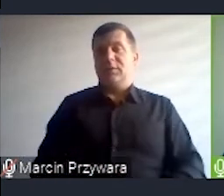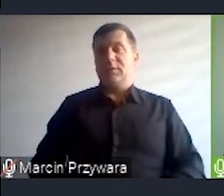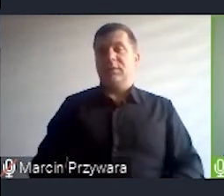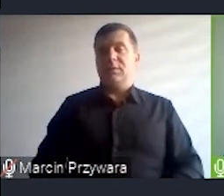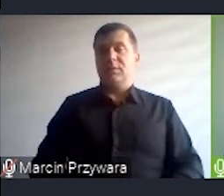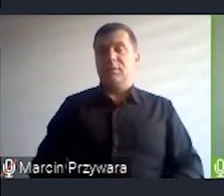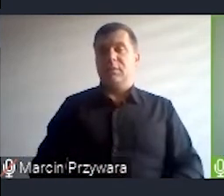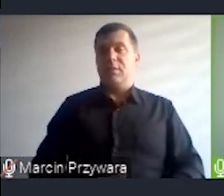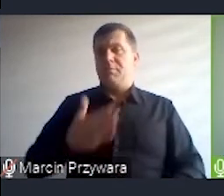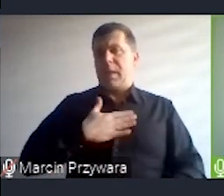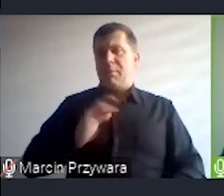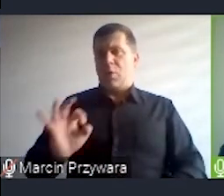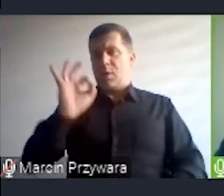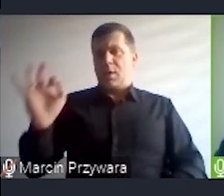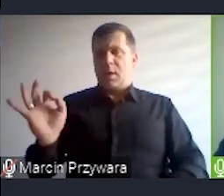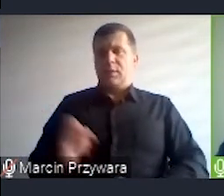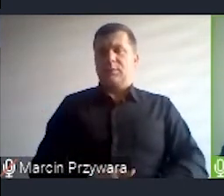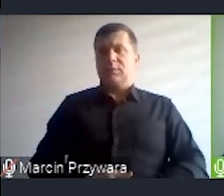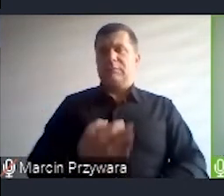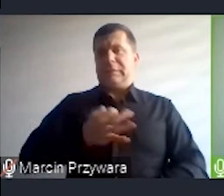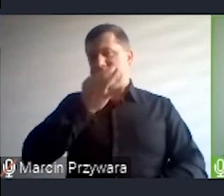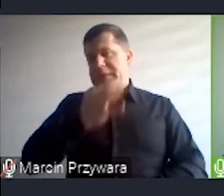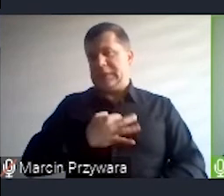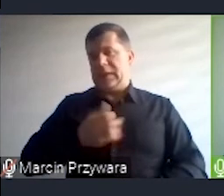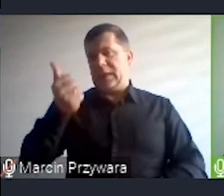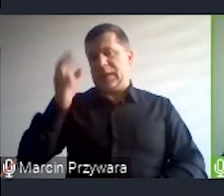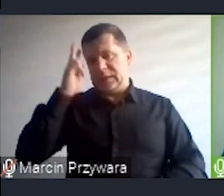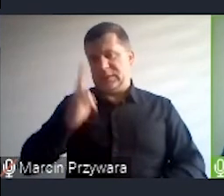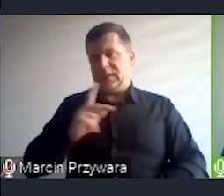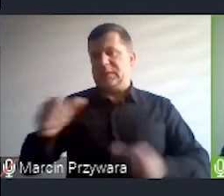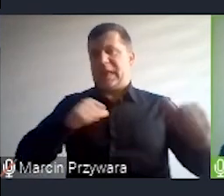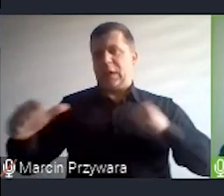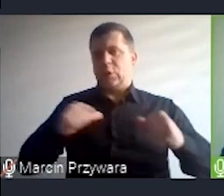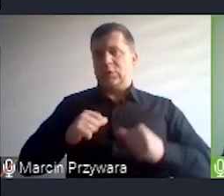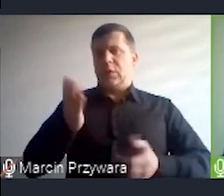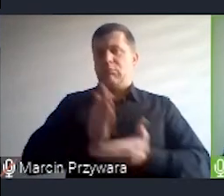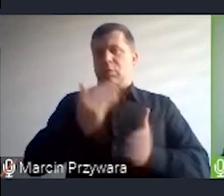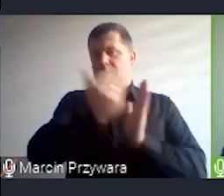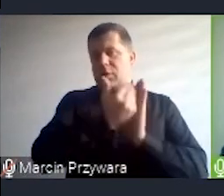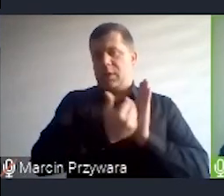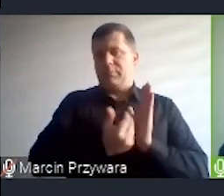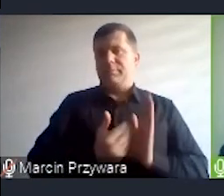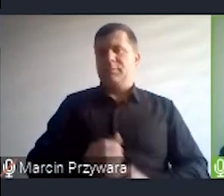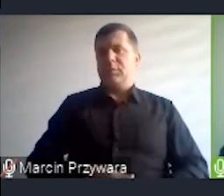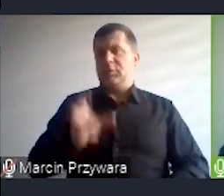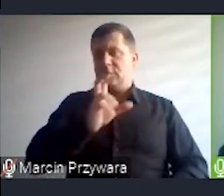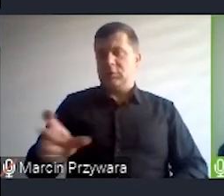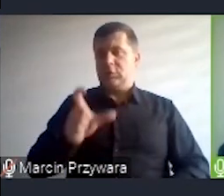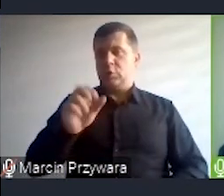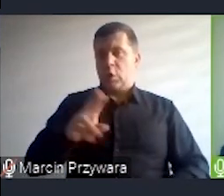Miałem okazję być pytany przez jedną instytucję zarządzającą programami czy to crowd fiancing jest czy nie,